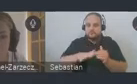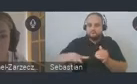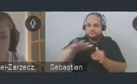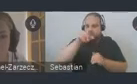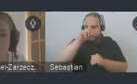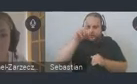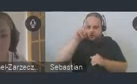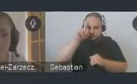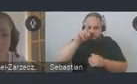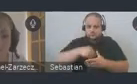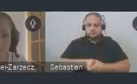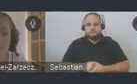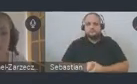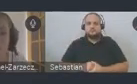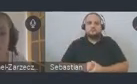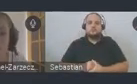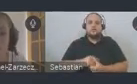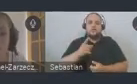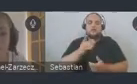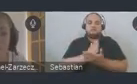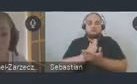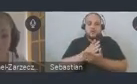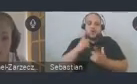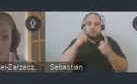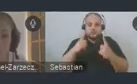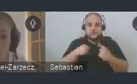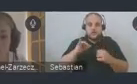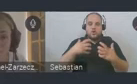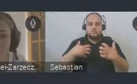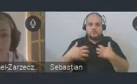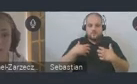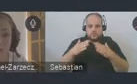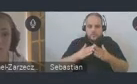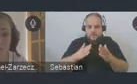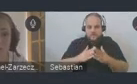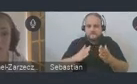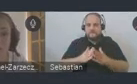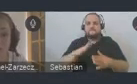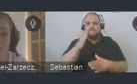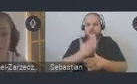pomiędzy poszczególnymi osobami, gospodarstwami domowymi, przedsiębiorstwami, regionami